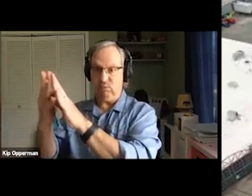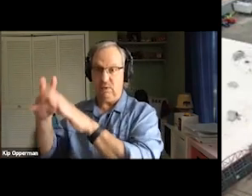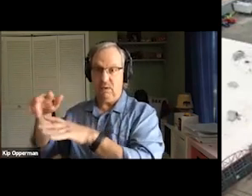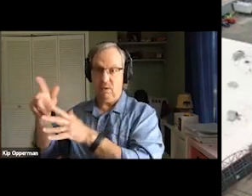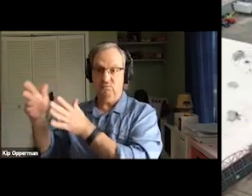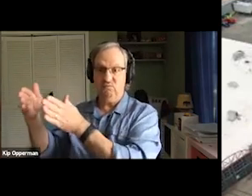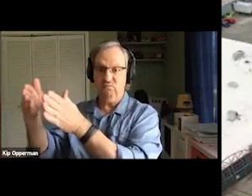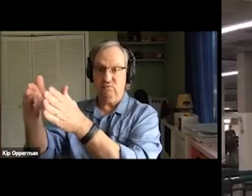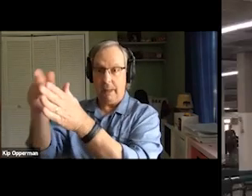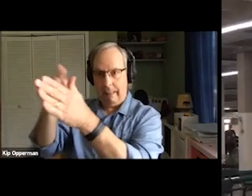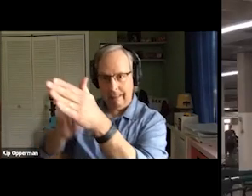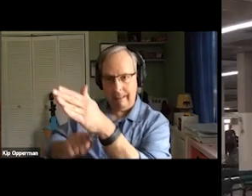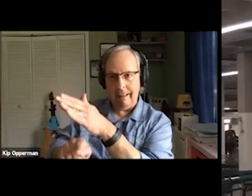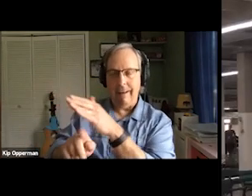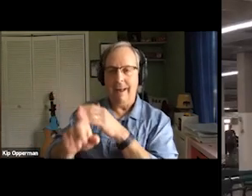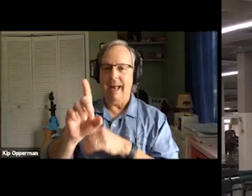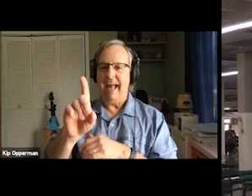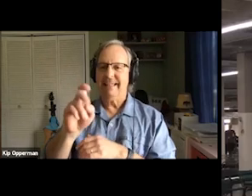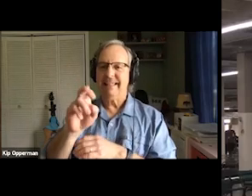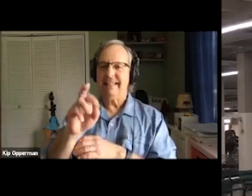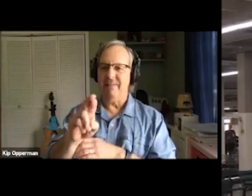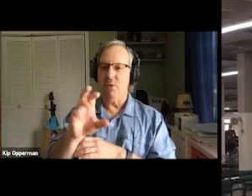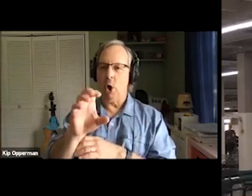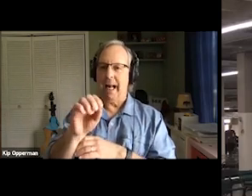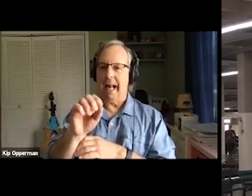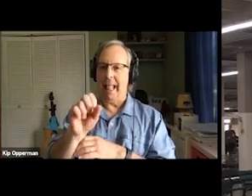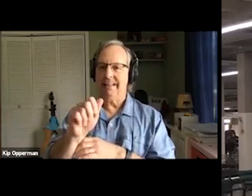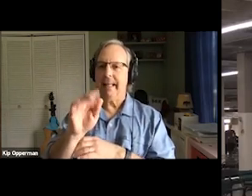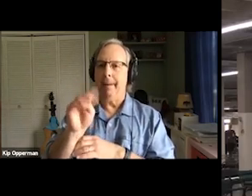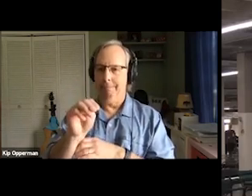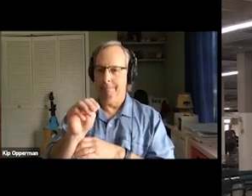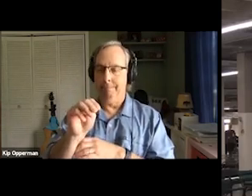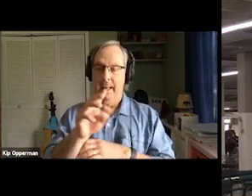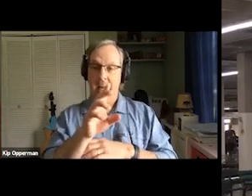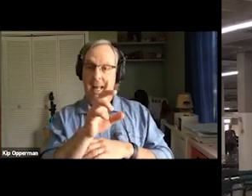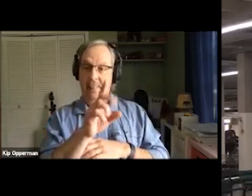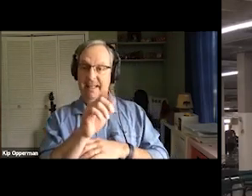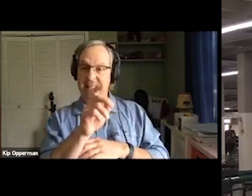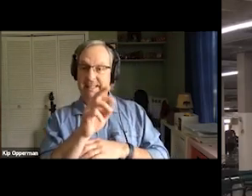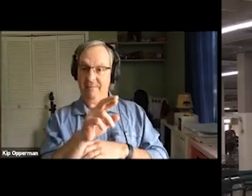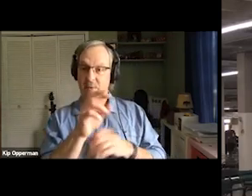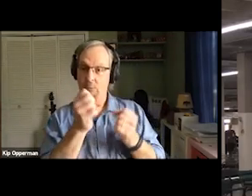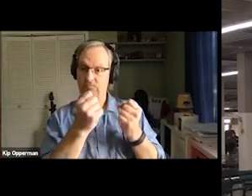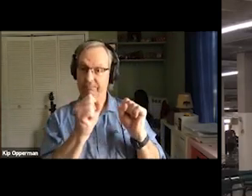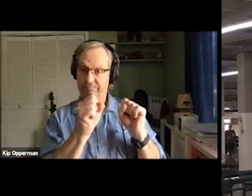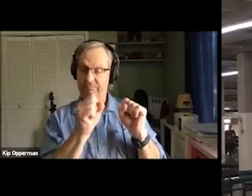Entonces estos son espacios inmensos. Y mientras que la Misión de Rescate de Denver, por ejemplo, es un refugio que estaba bastante congestionado